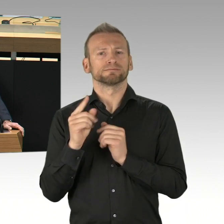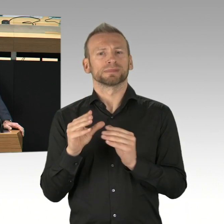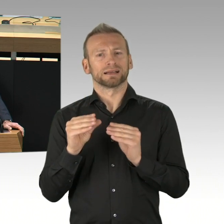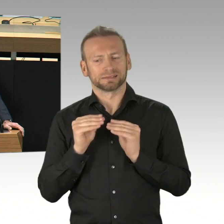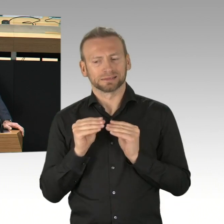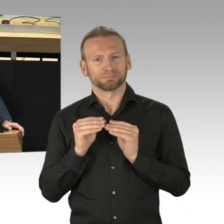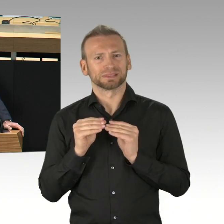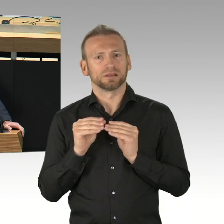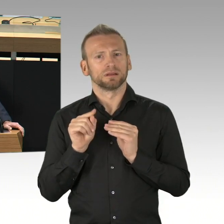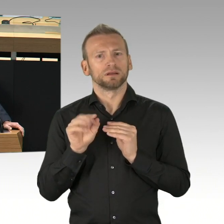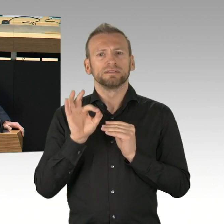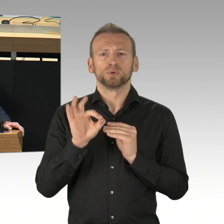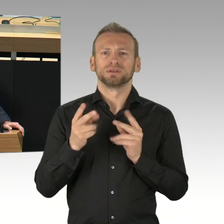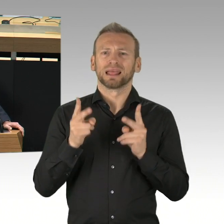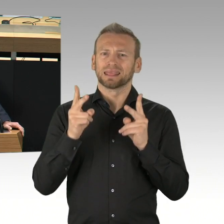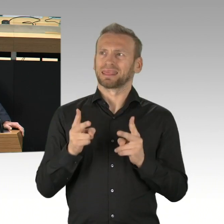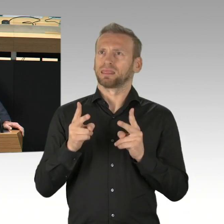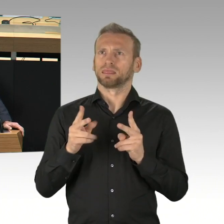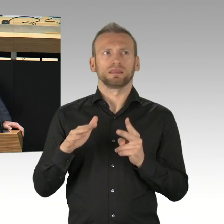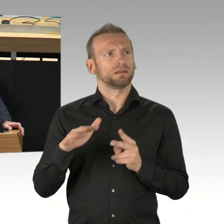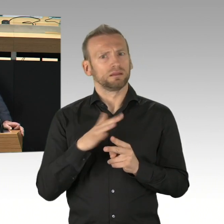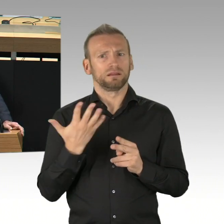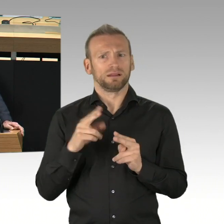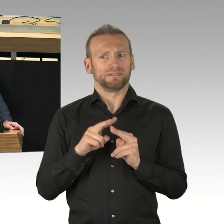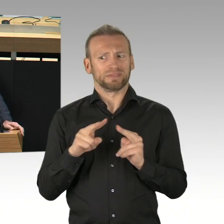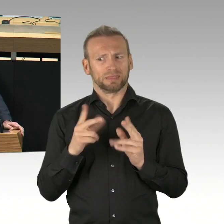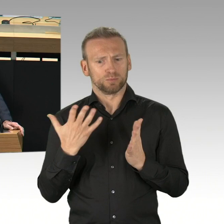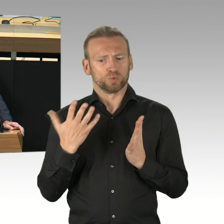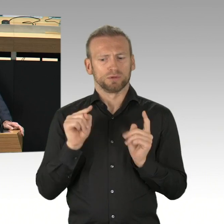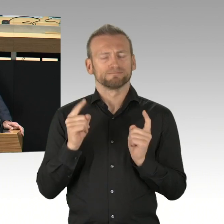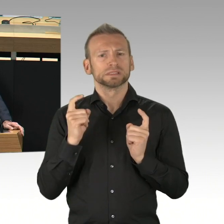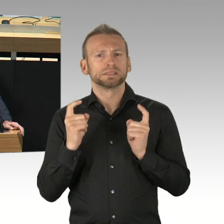aber durch den sogenannten Mietendeckel wird dieser Mietspiegel irrelevant.